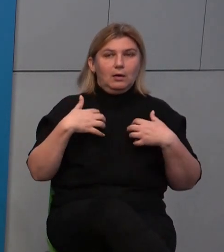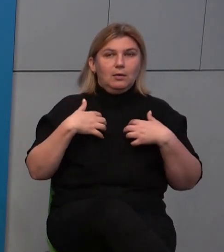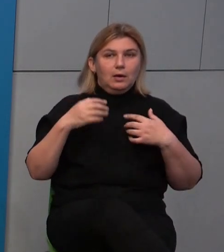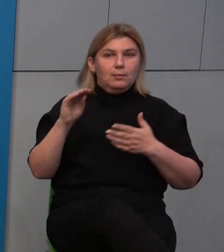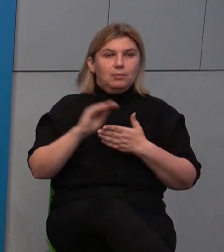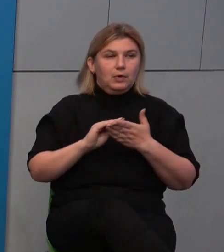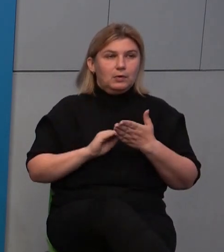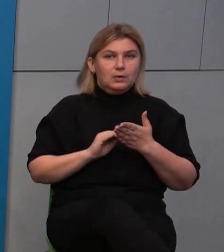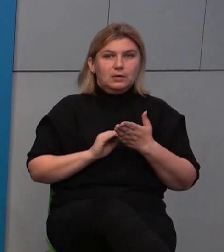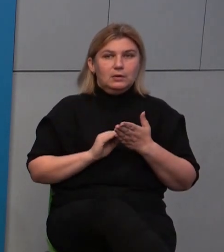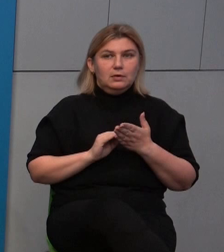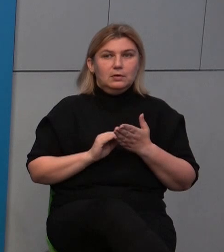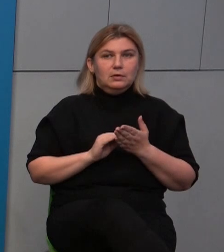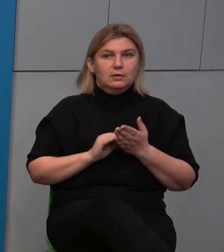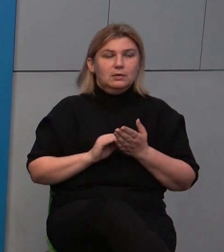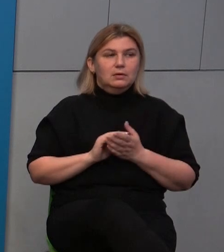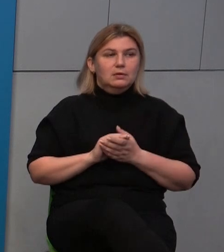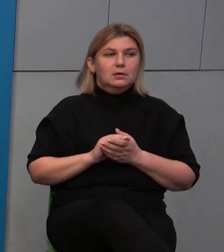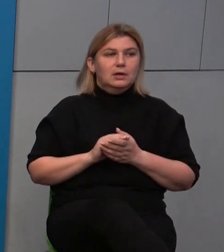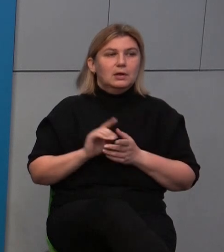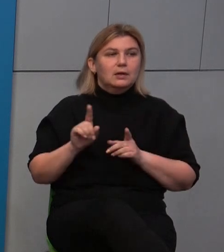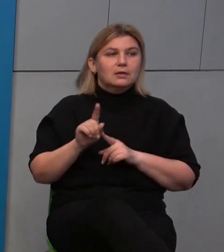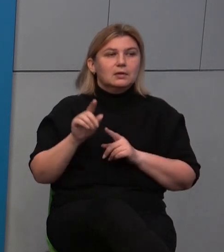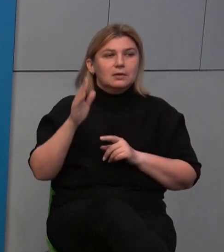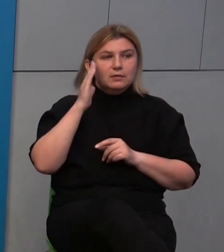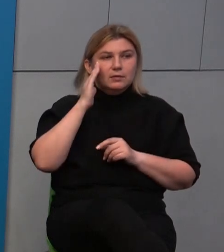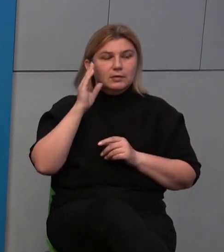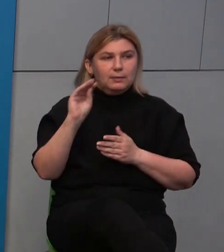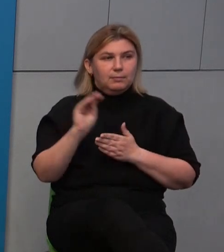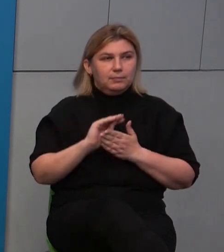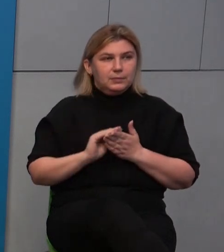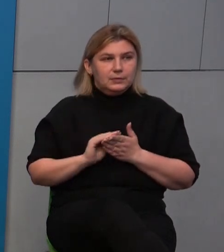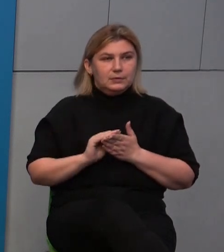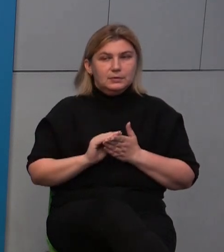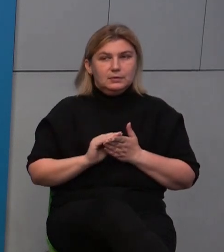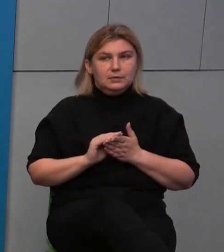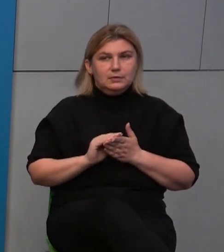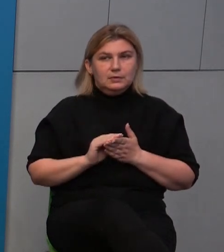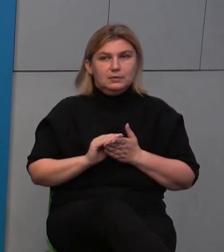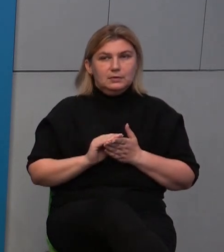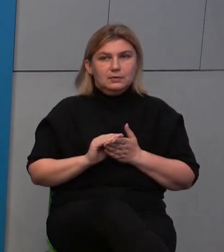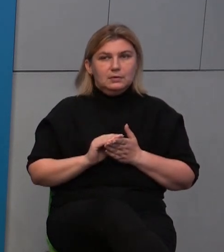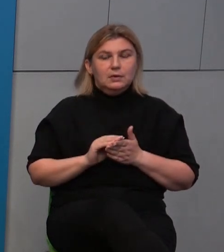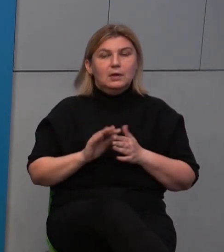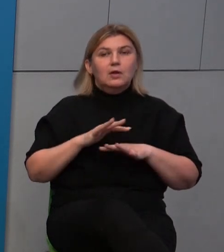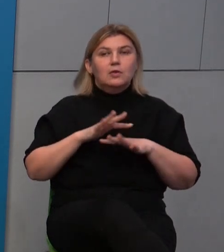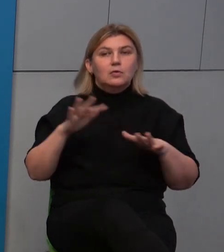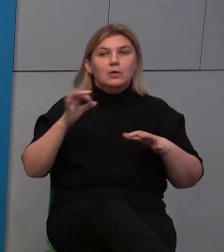okołodickowych też wiemy, że on pisywał w dużej ilości opowiadania science fiction